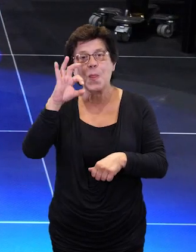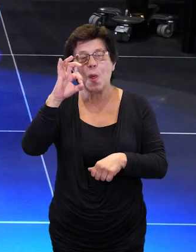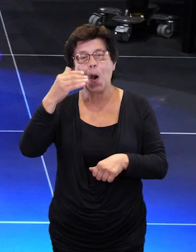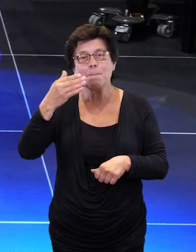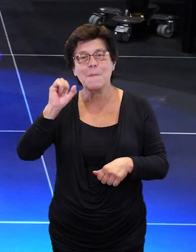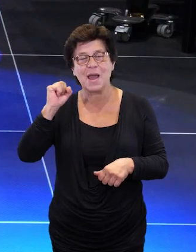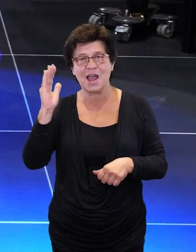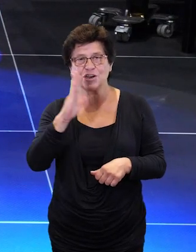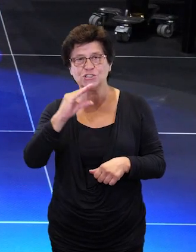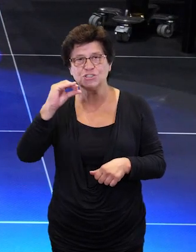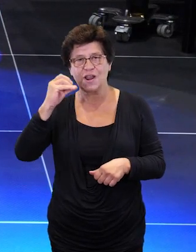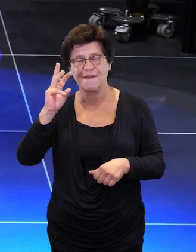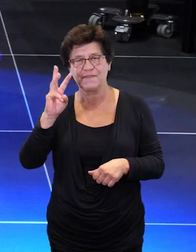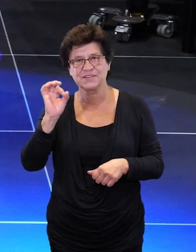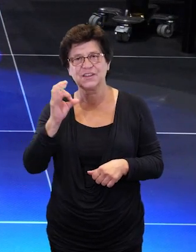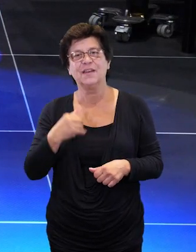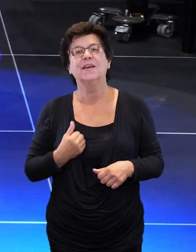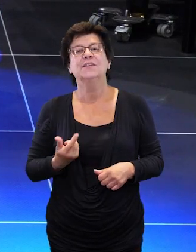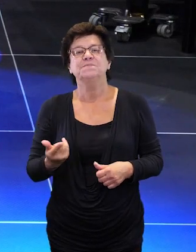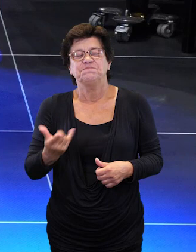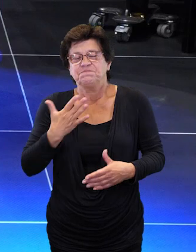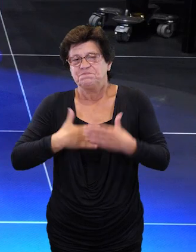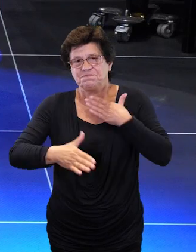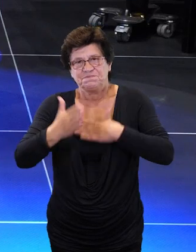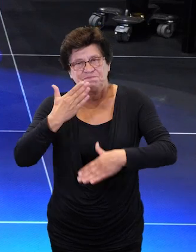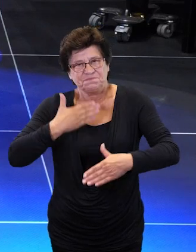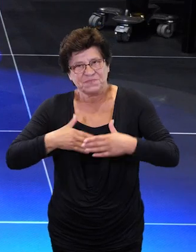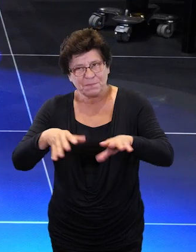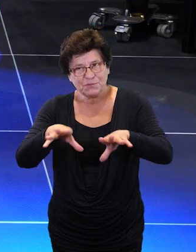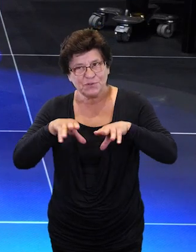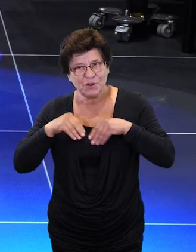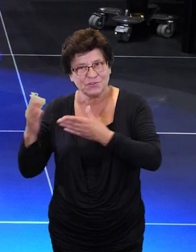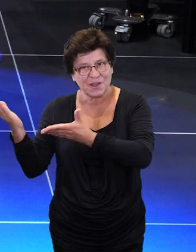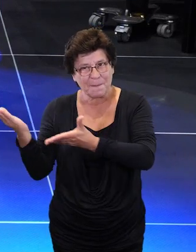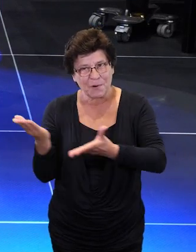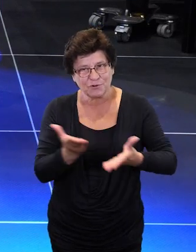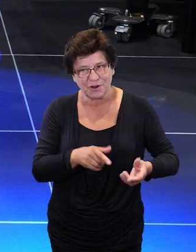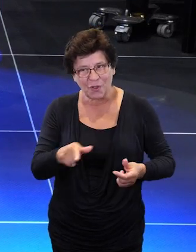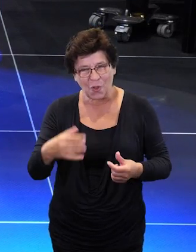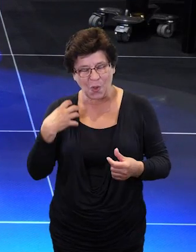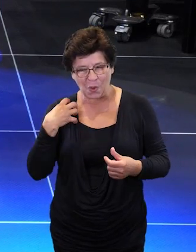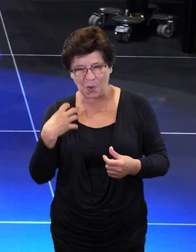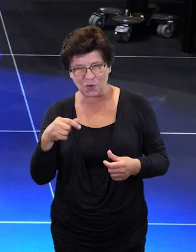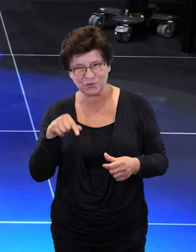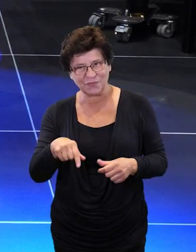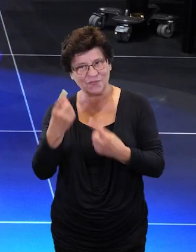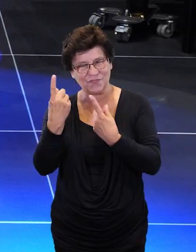Miło, że przyjął pan zaproszenie. Cieszymy się, że możemy gościć pana Cała przyjemność po mojej stronie. - u nas w Lesznie.